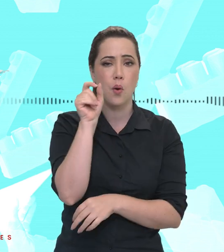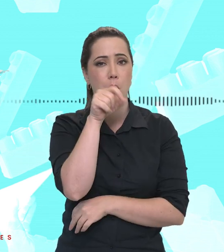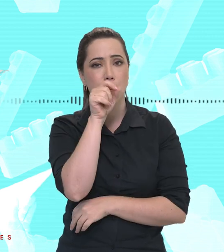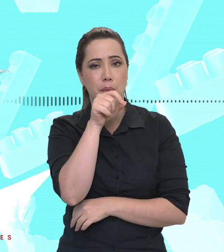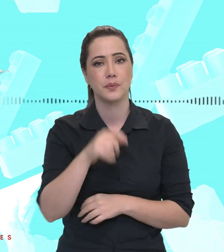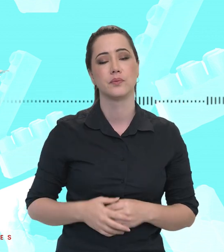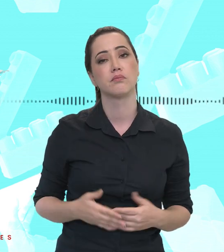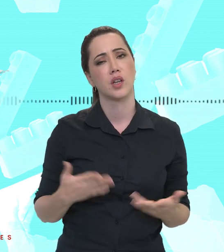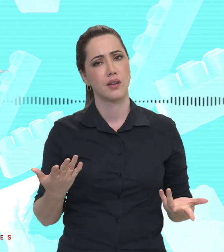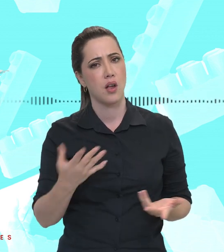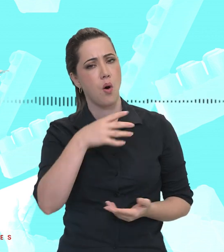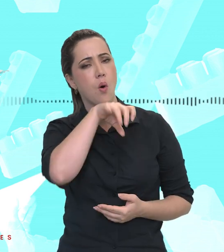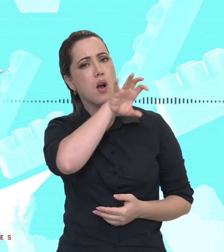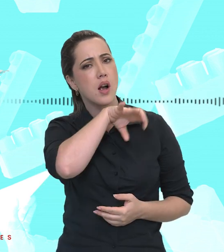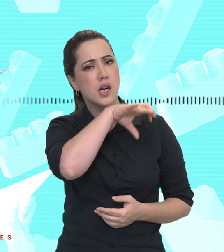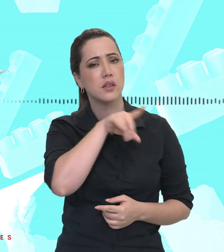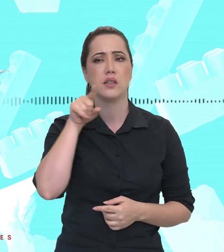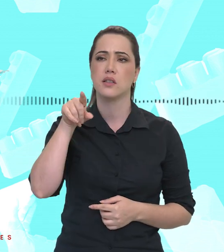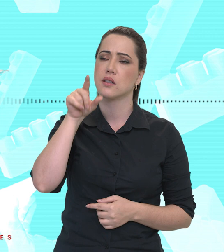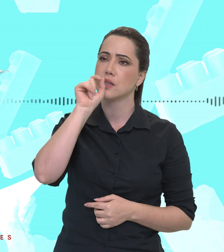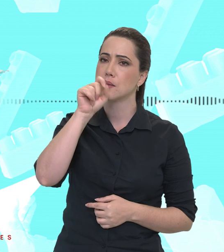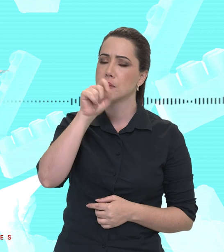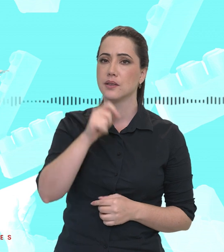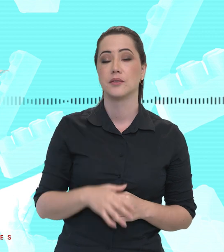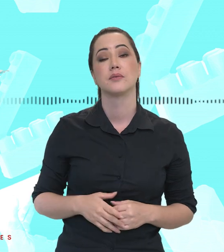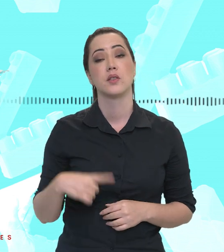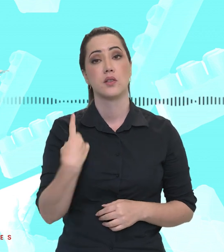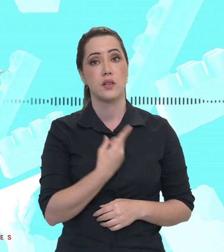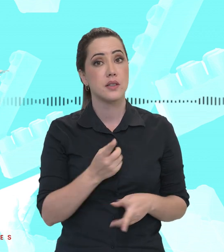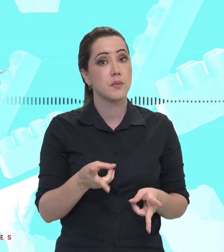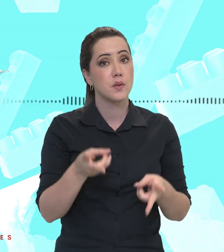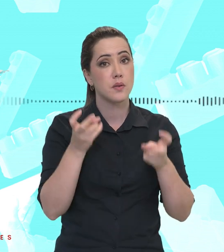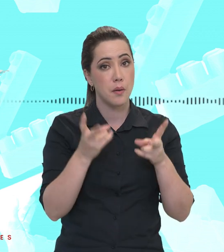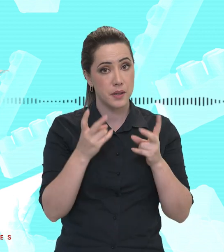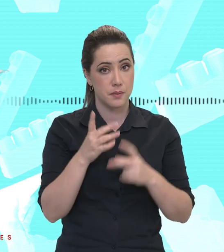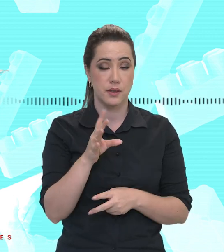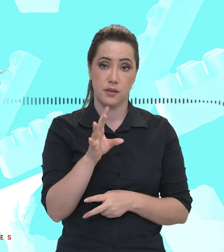[Patrícia] Assim, para cada leão e esse piado teimoso de PARDAL, temos uma característica